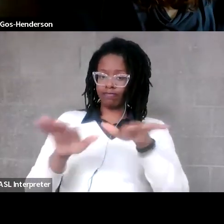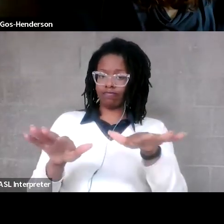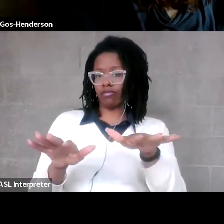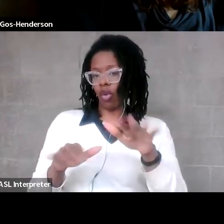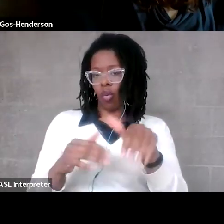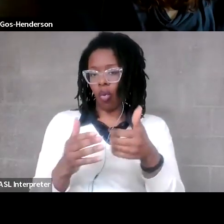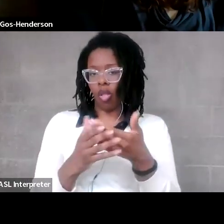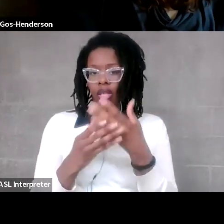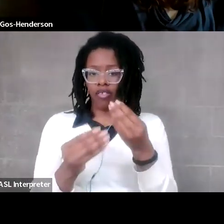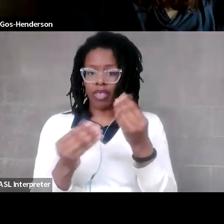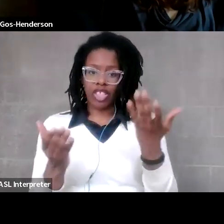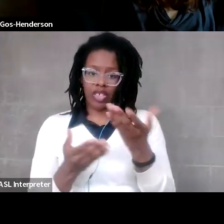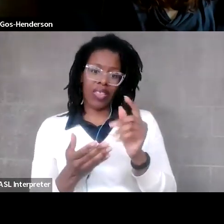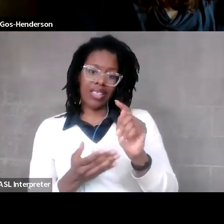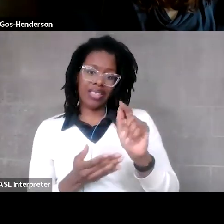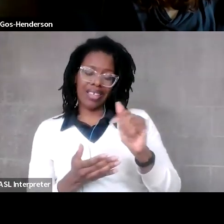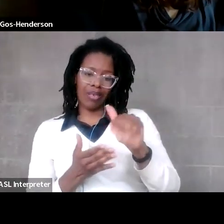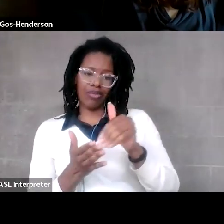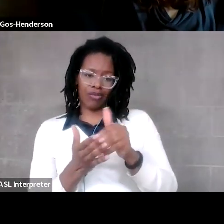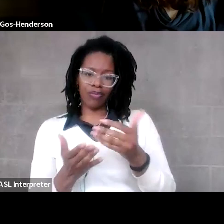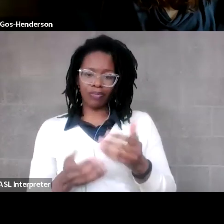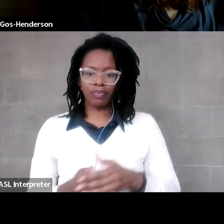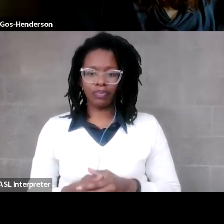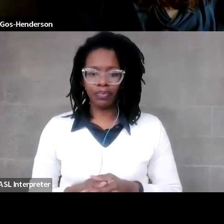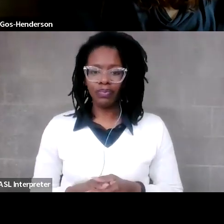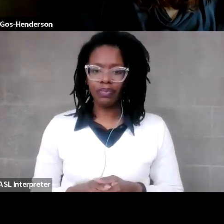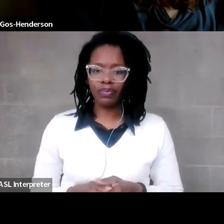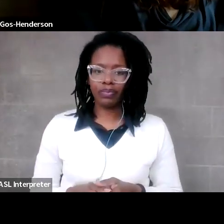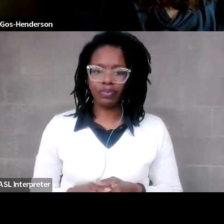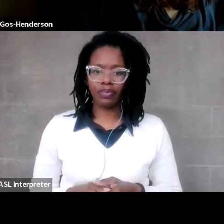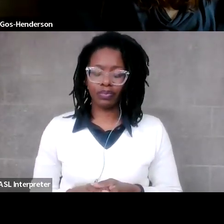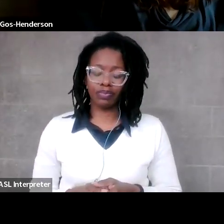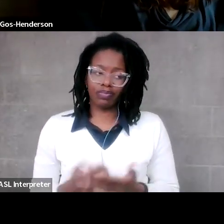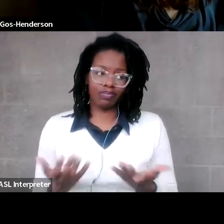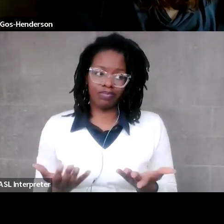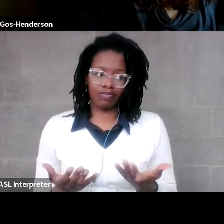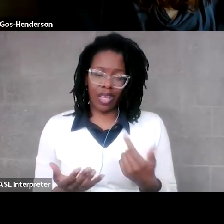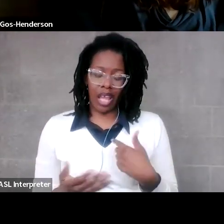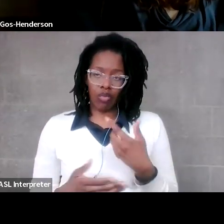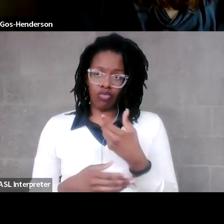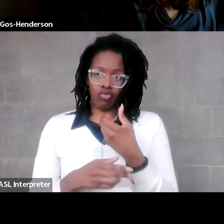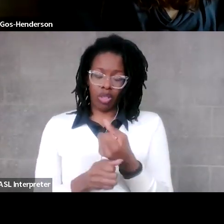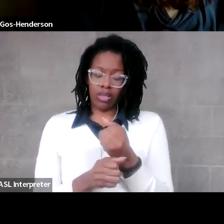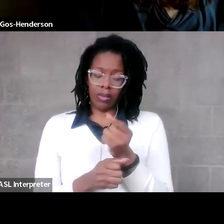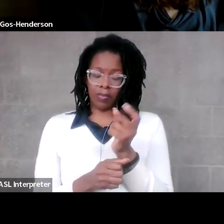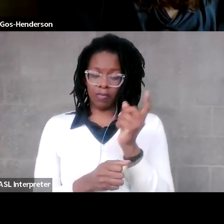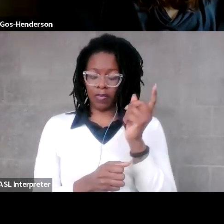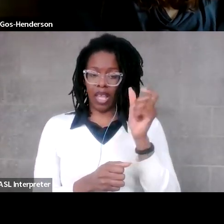en el SAMHSA SOAR TA Center, confiaría en la fuente de la SSA y esperaría